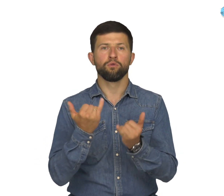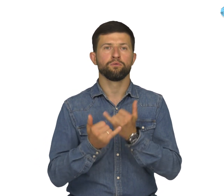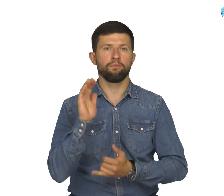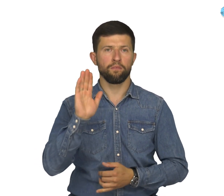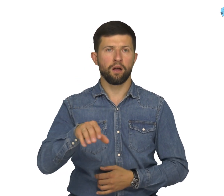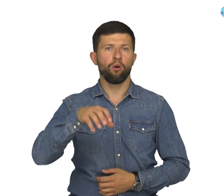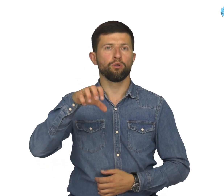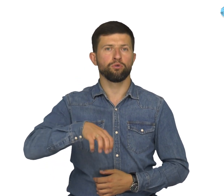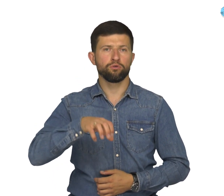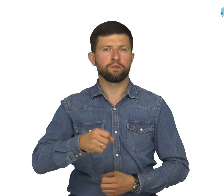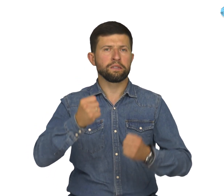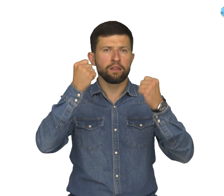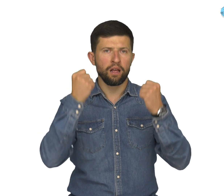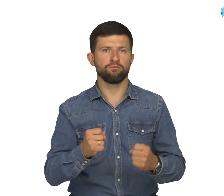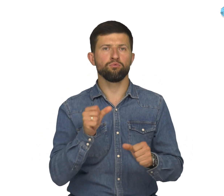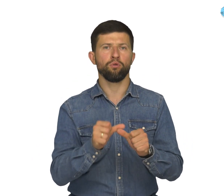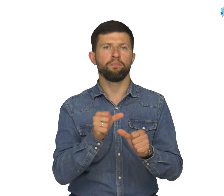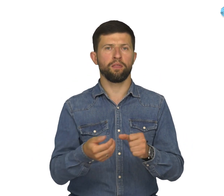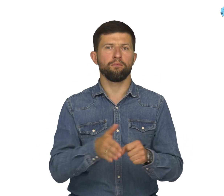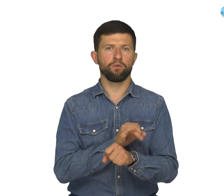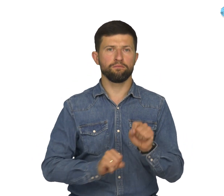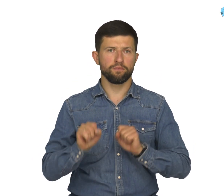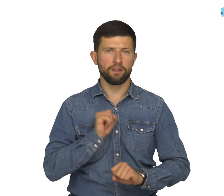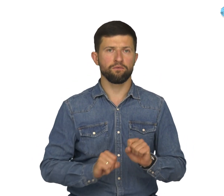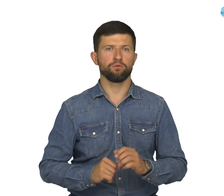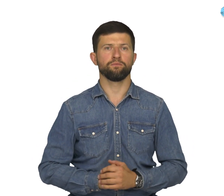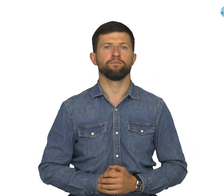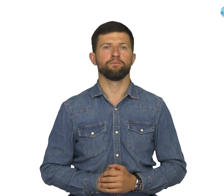jeżeli legitymuje się orzeczeniem o znacznym stopniu niepełnosprawności,